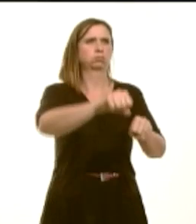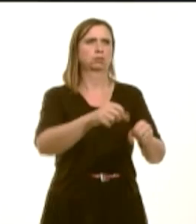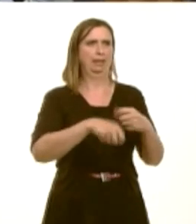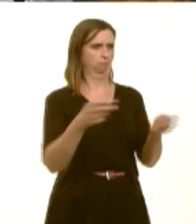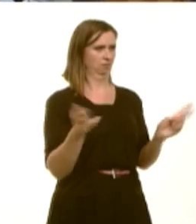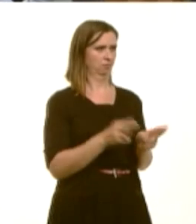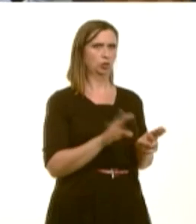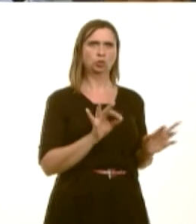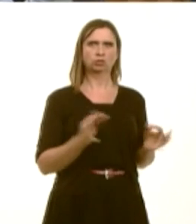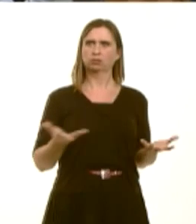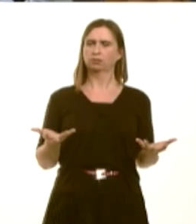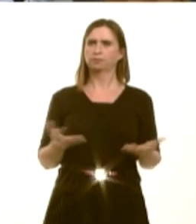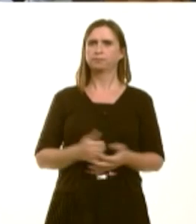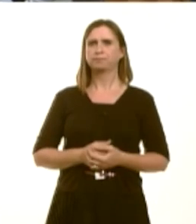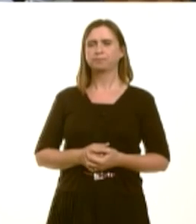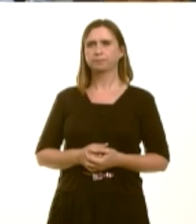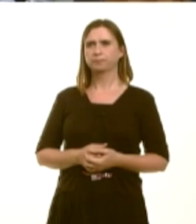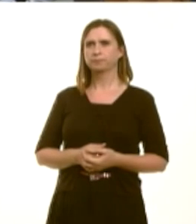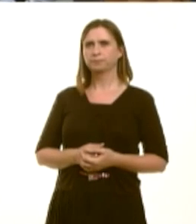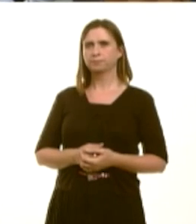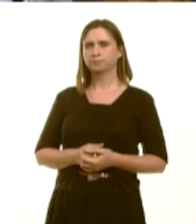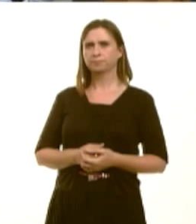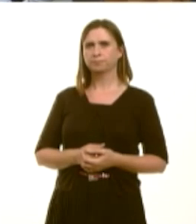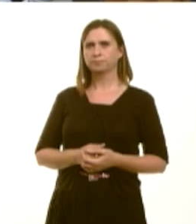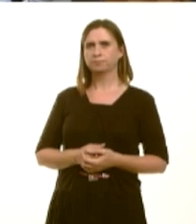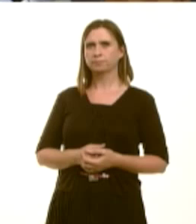i'r afael ag effeithiau camddefnyddio alcohol yng Nghwm Cynon? OAQ(4)2315(FM)